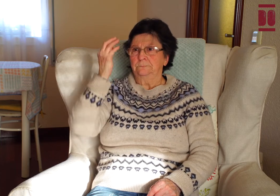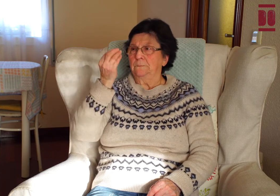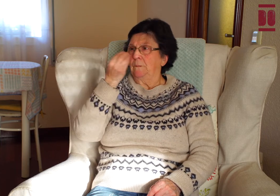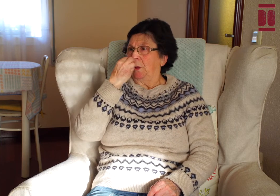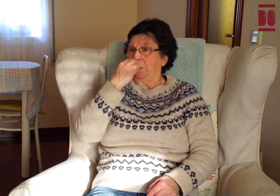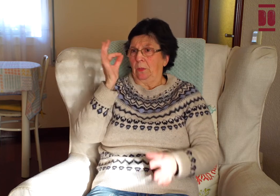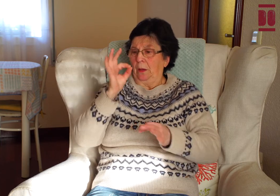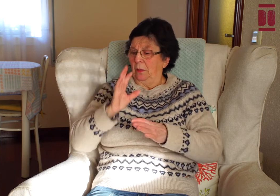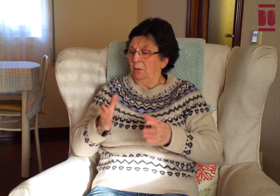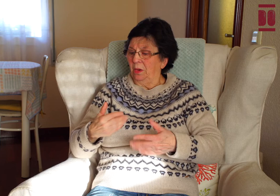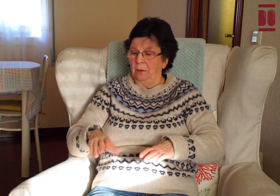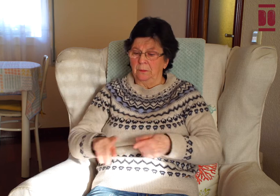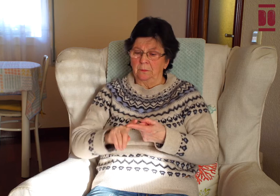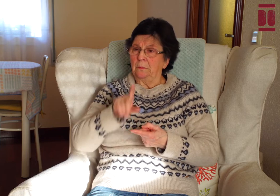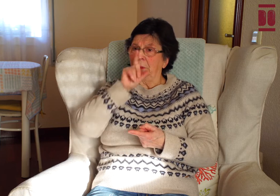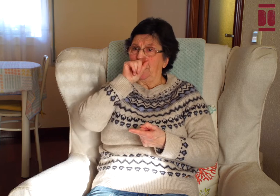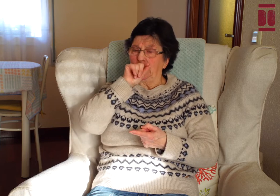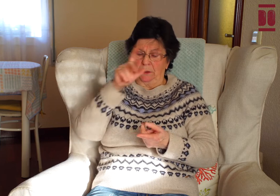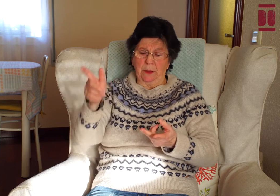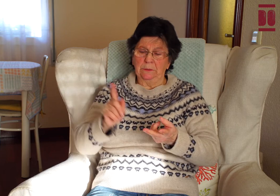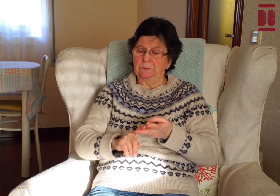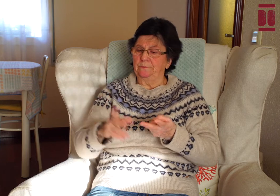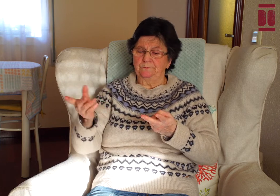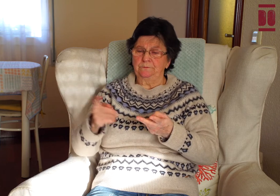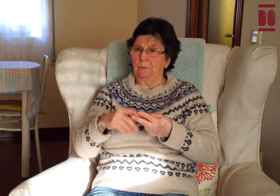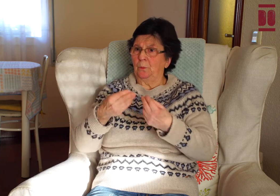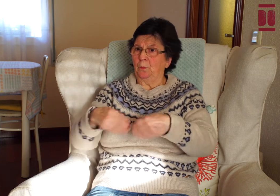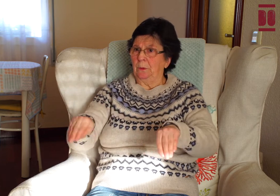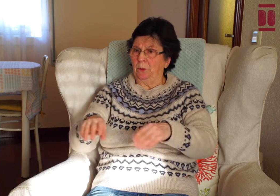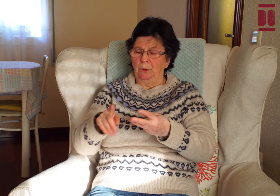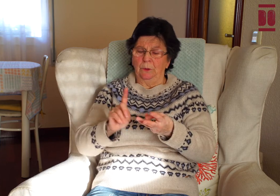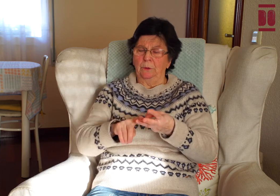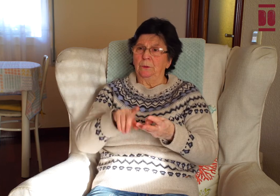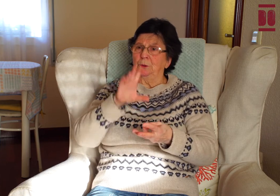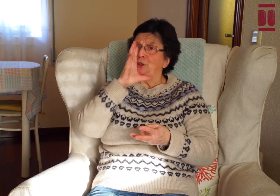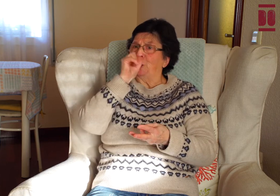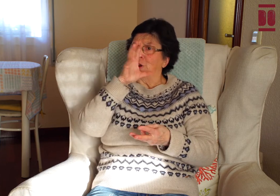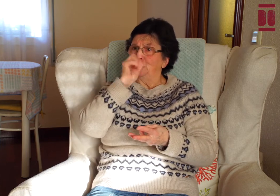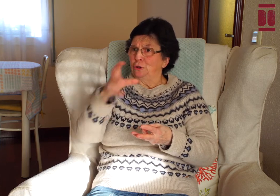No teníamos nada de comida, cuatro cosas: gallinas, huevos, cerdos,